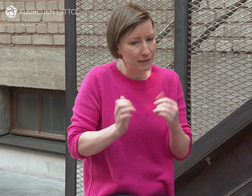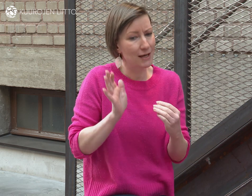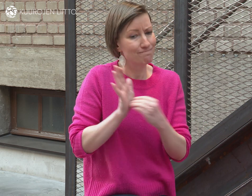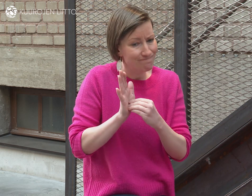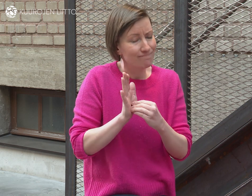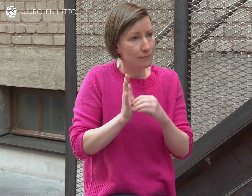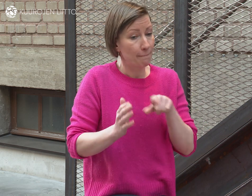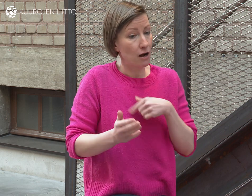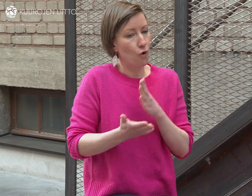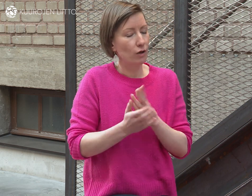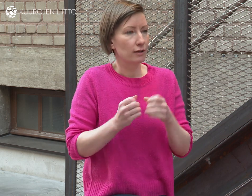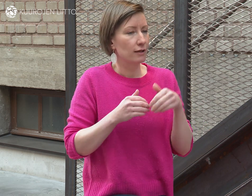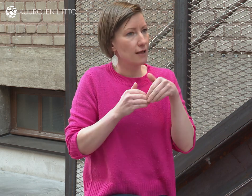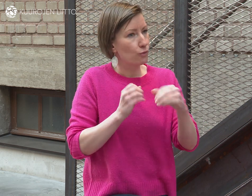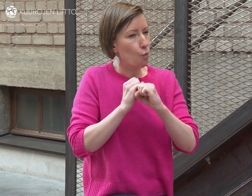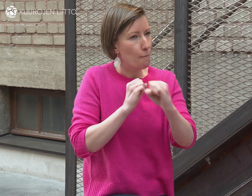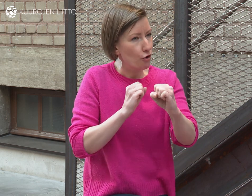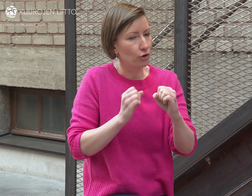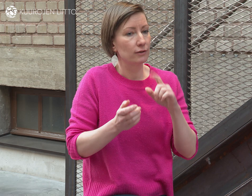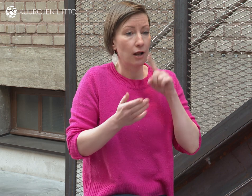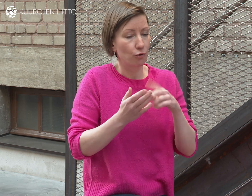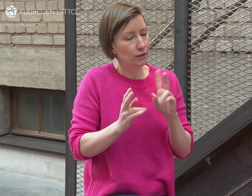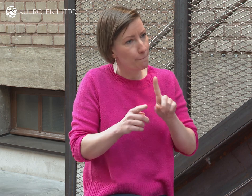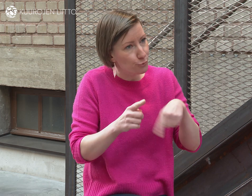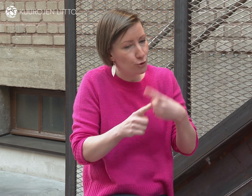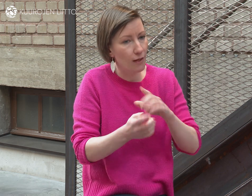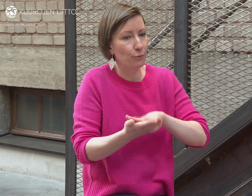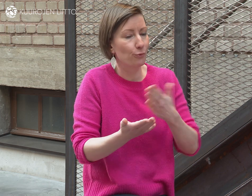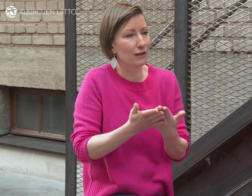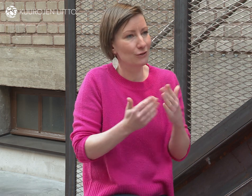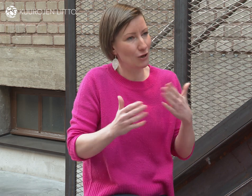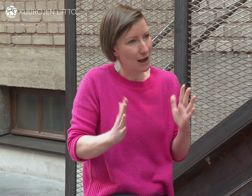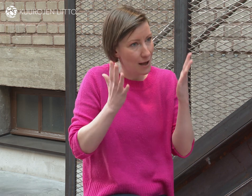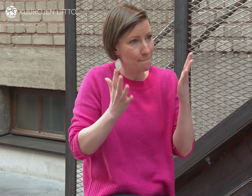Lakiin täytyy kirjata, että meillä on oikeus jatkumoon, - eli pysyviin tulkkeihin työelämässä.